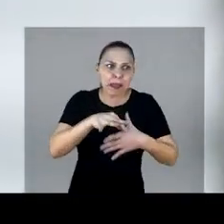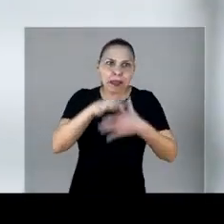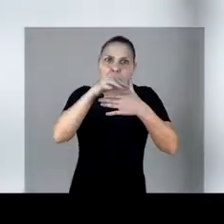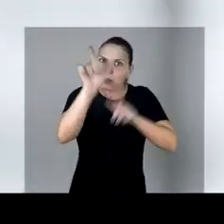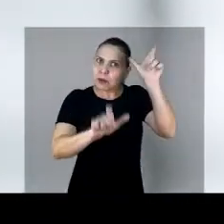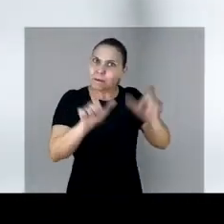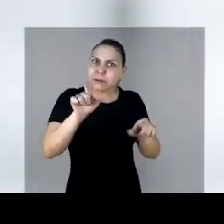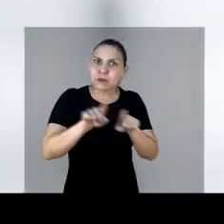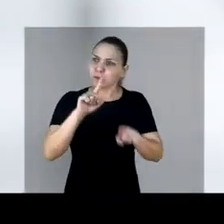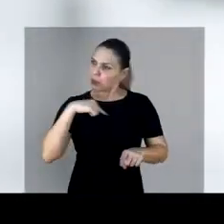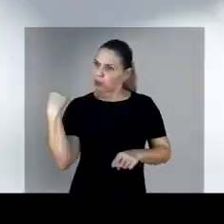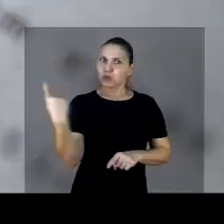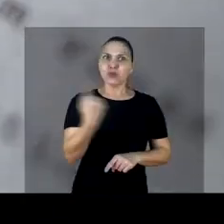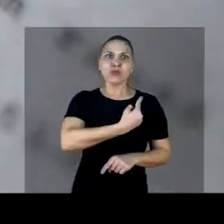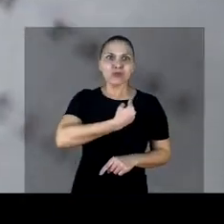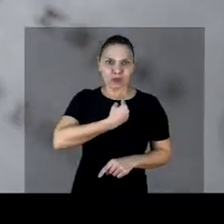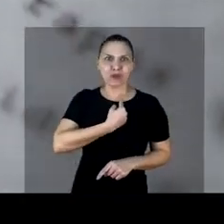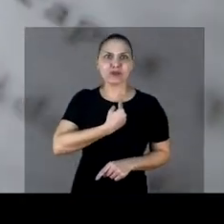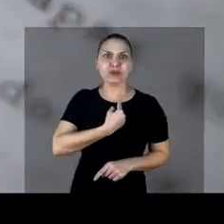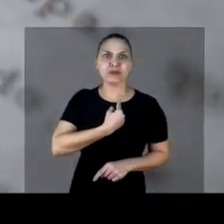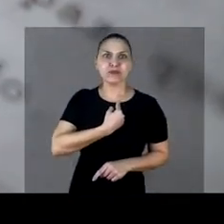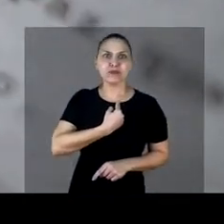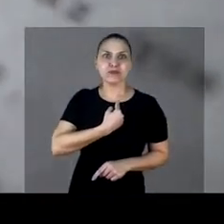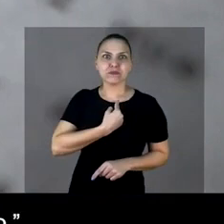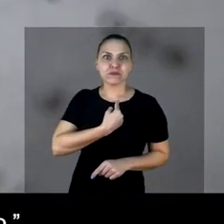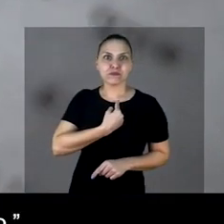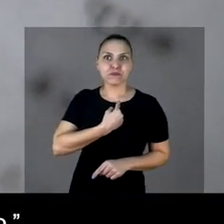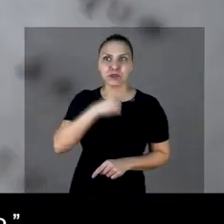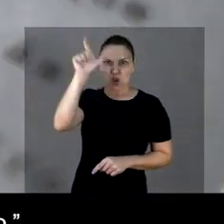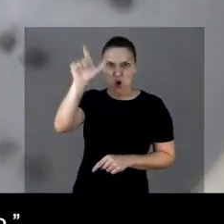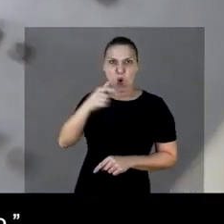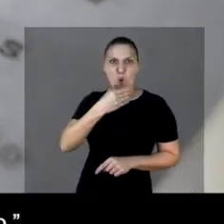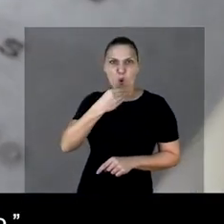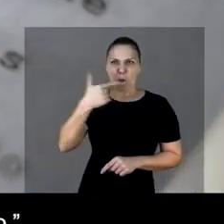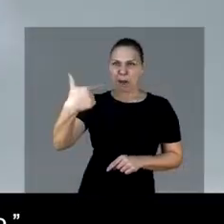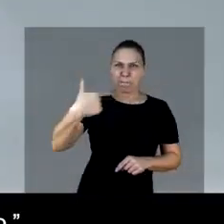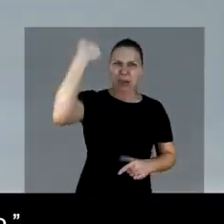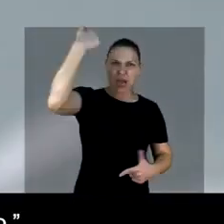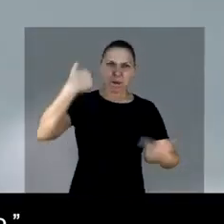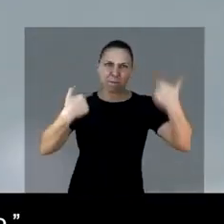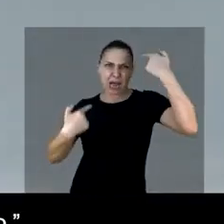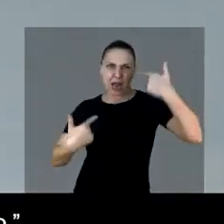compromisso da justiça eleitoral no estímulo à participação feminina na política e no combate